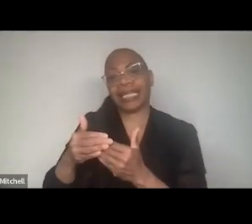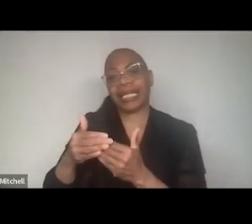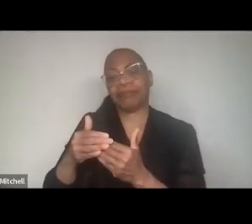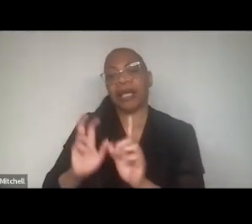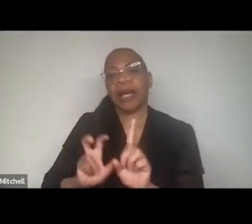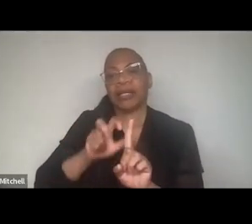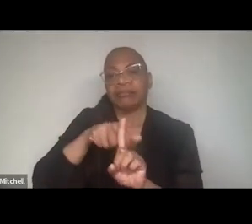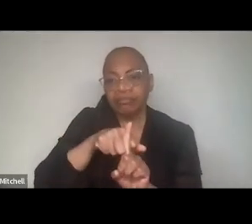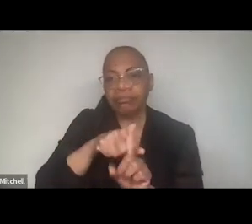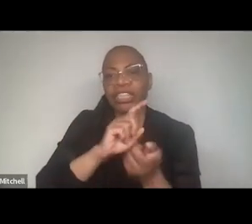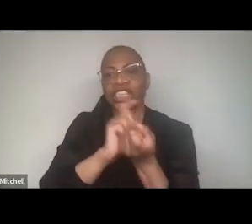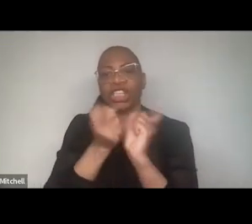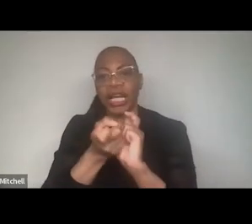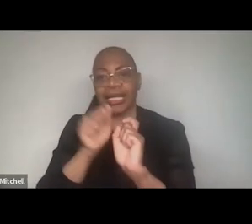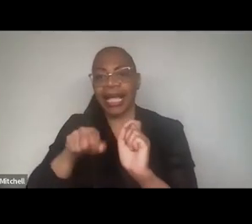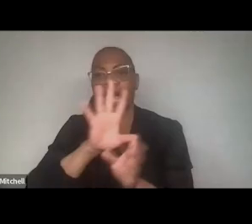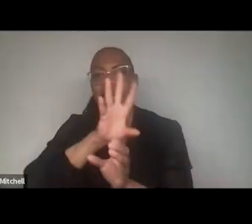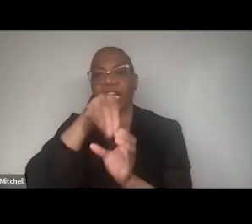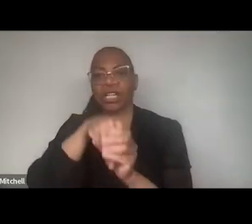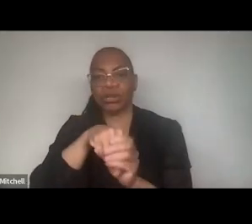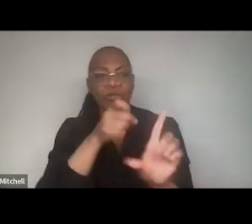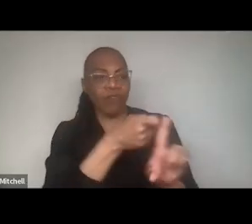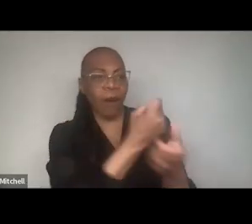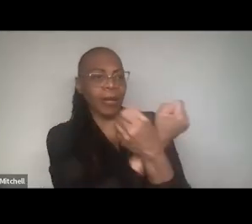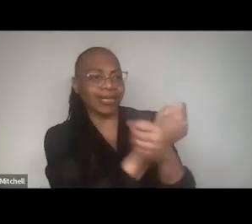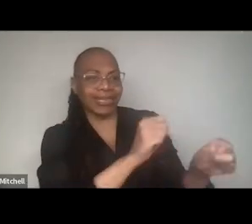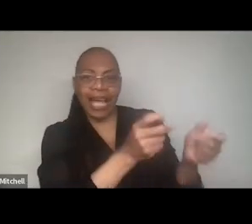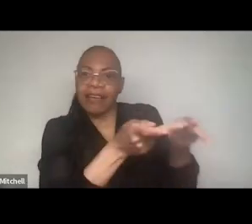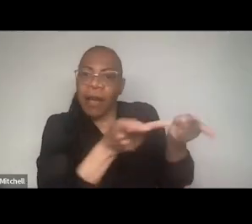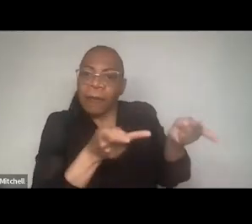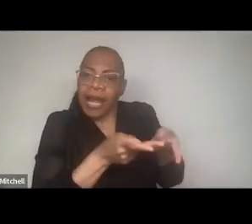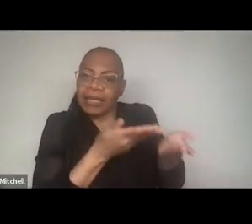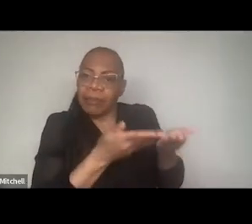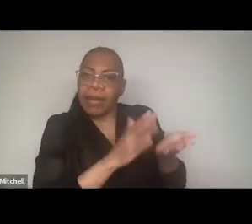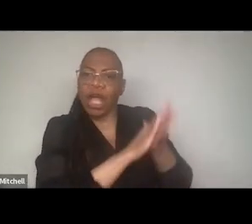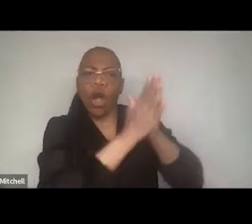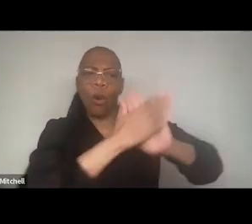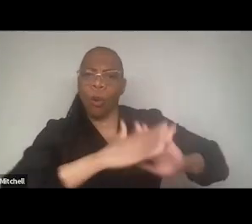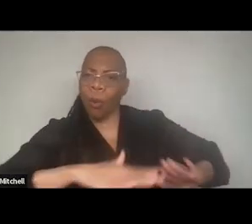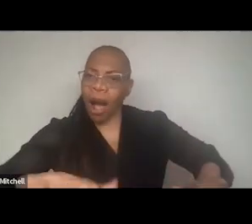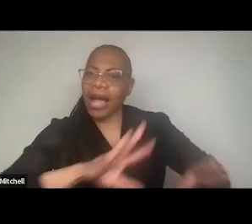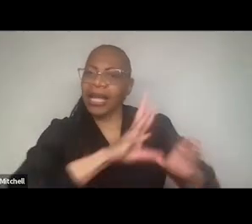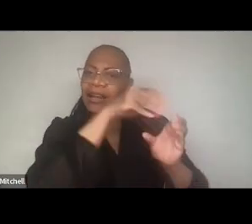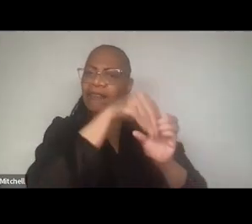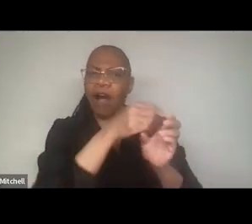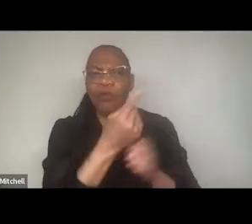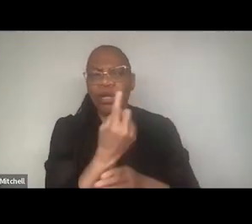Eso puede incluir pasar de un espacio seguro que podría ser tranquilo, podría involucrar a una o dos personas de confianza,